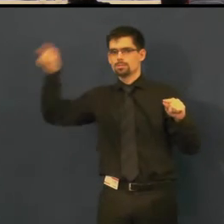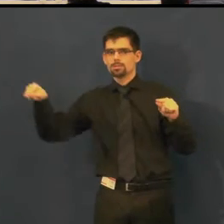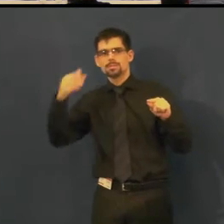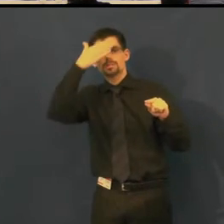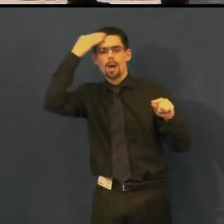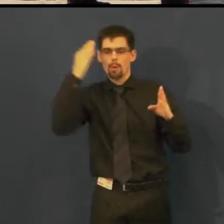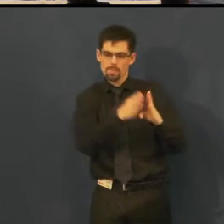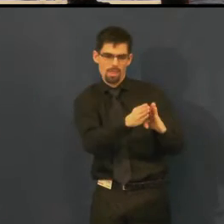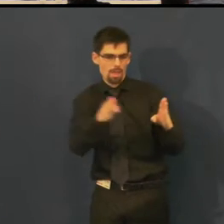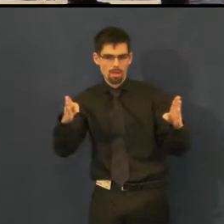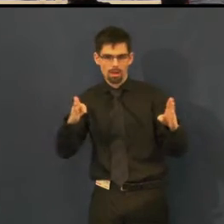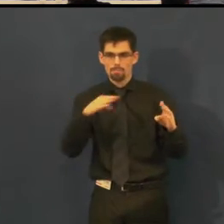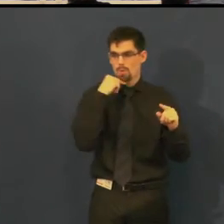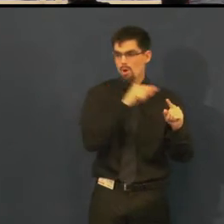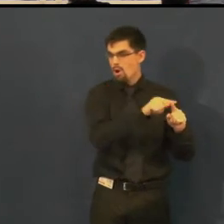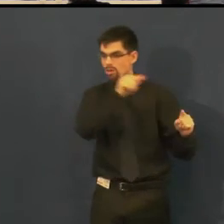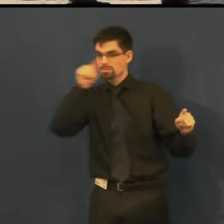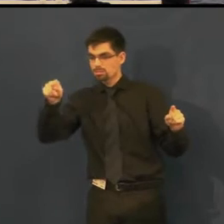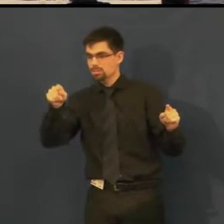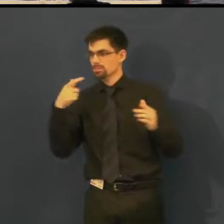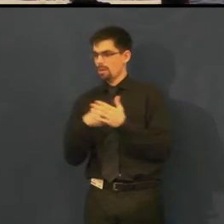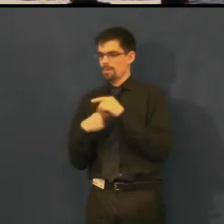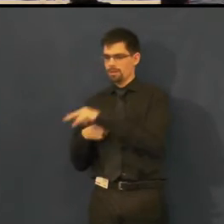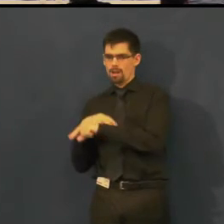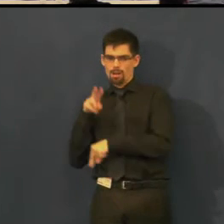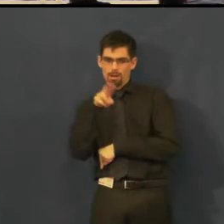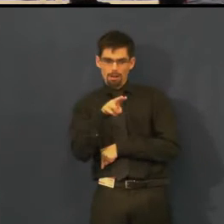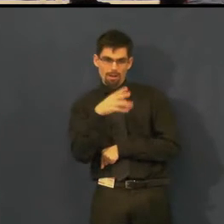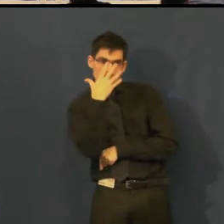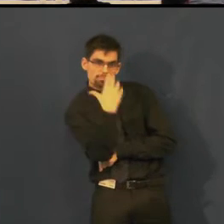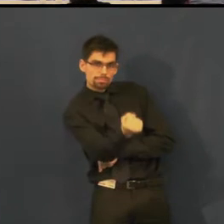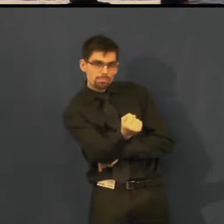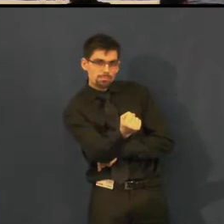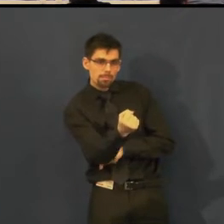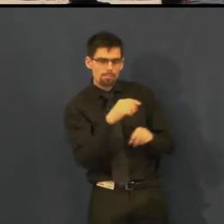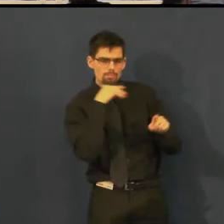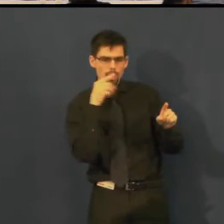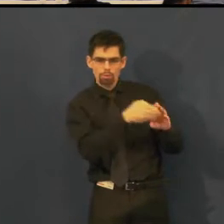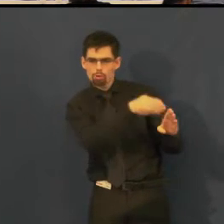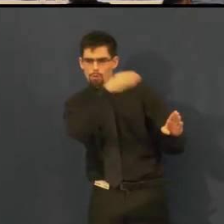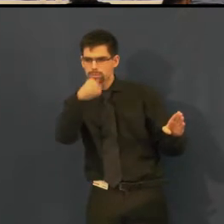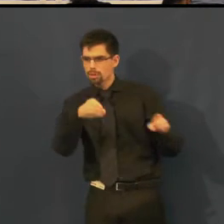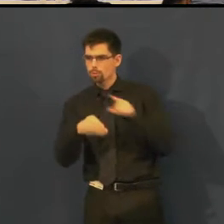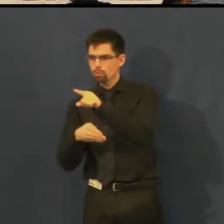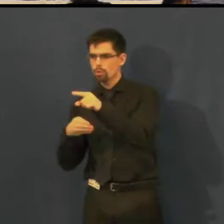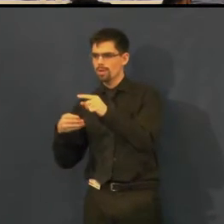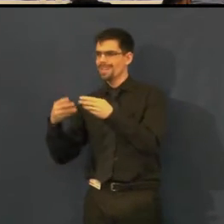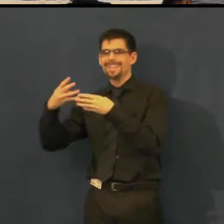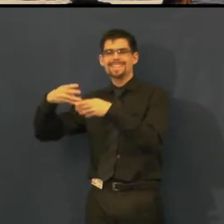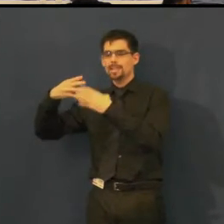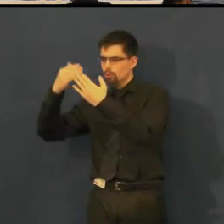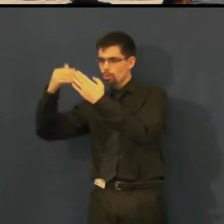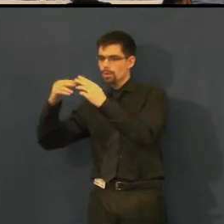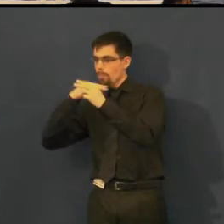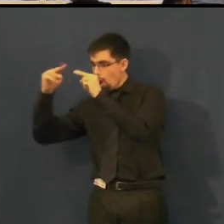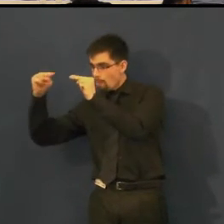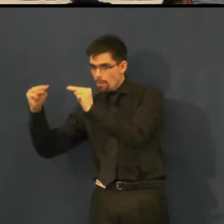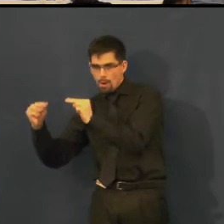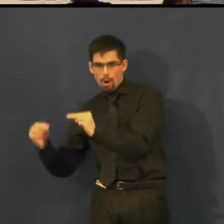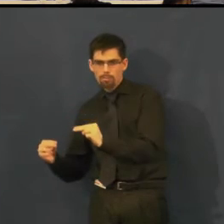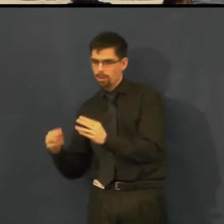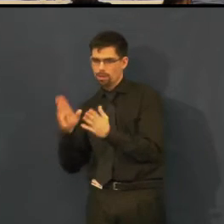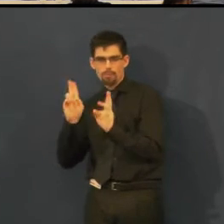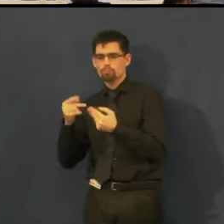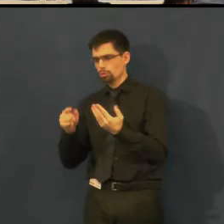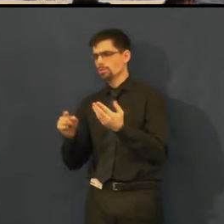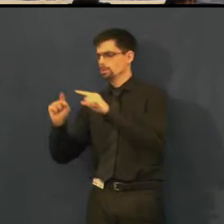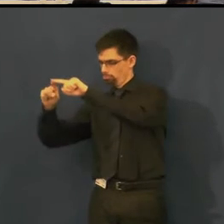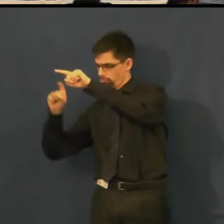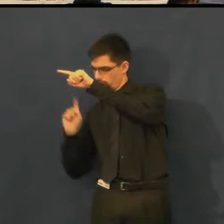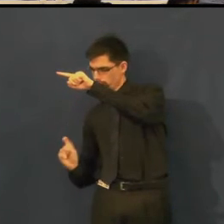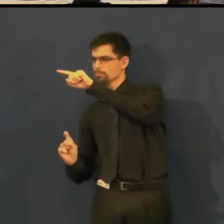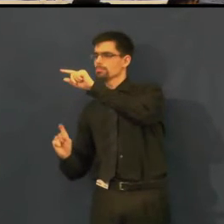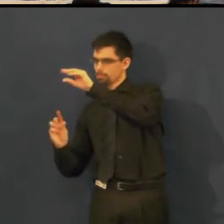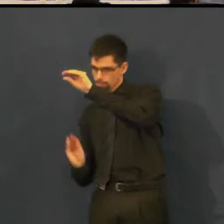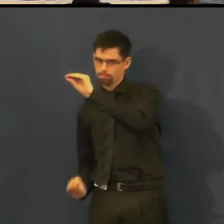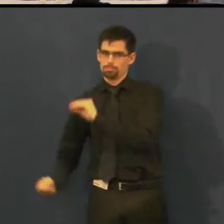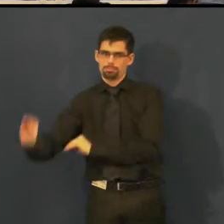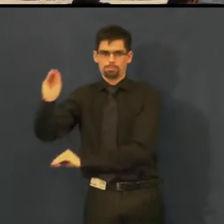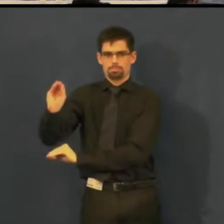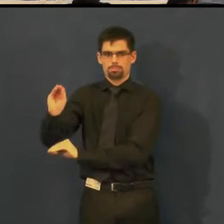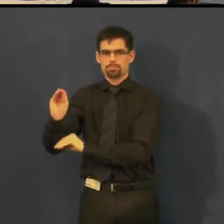tak musí být obeznámen s dějem, musí hru vidět několikrát, aby 100% dokázal klikat,